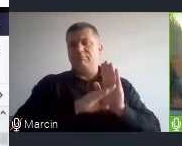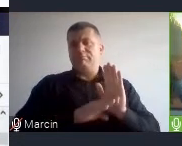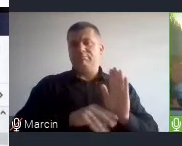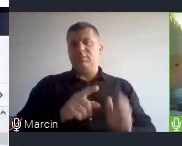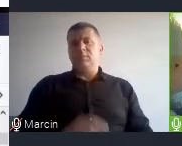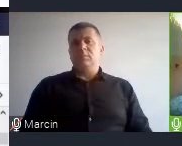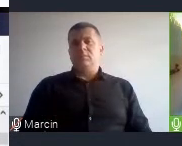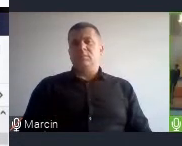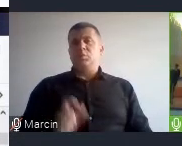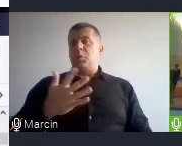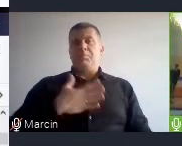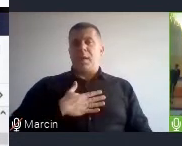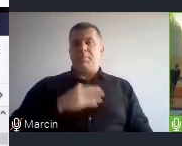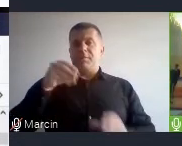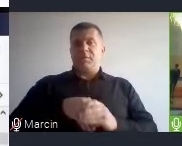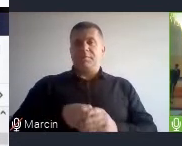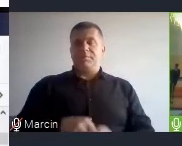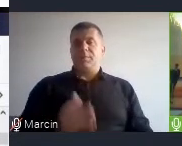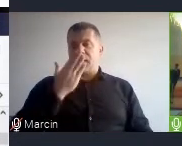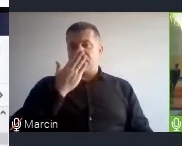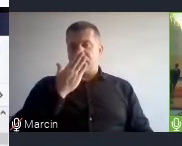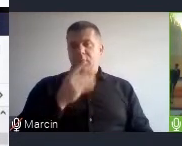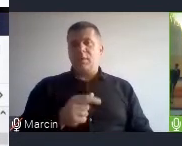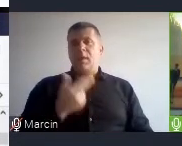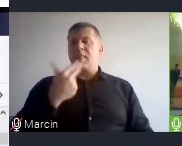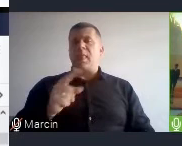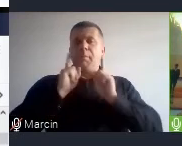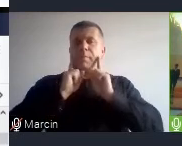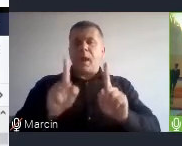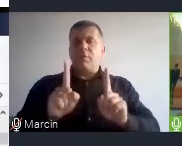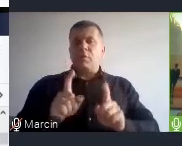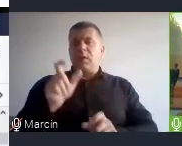Cóż się tu znajduje? Znajdują się tu nieprawidłowości indywidualne,